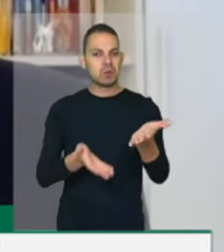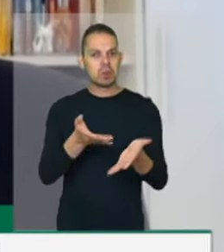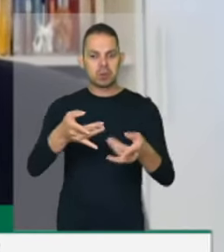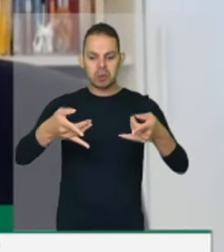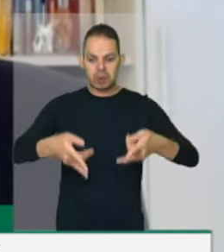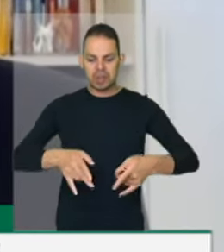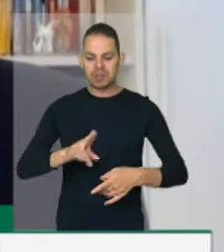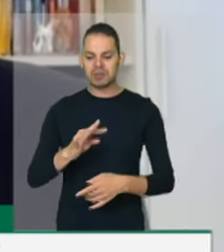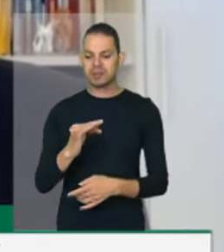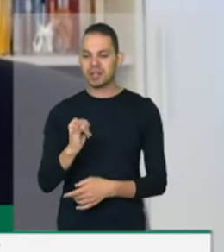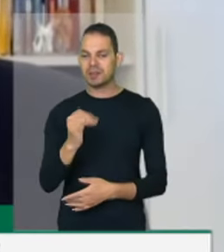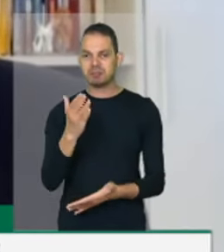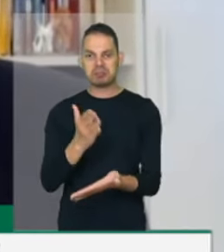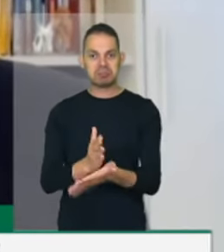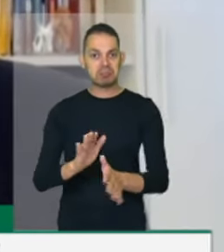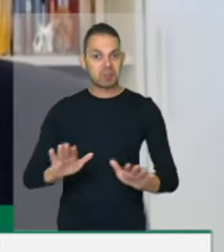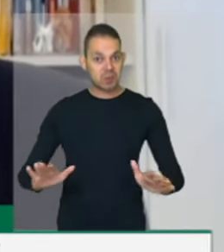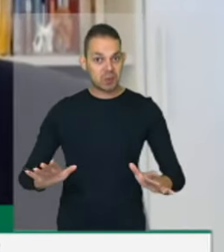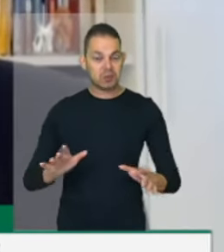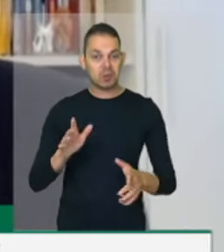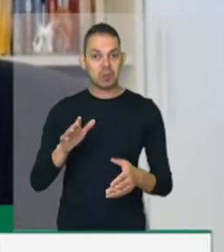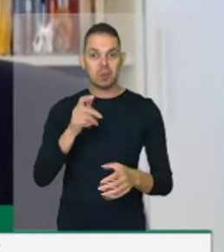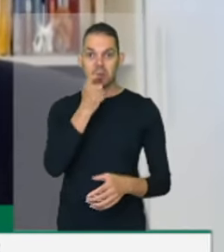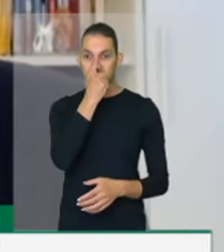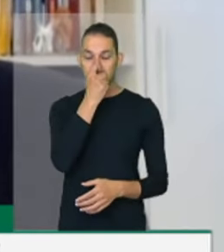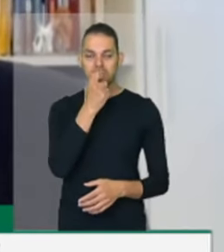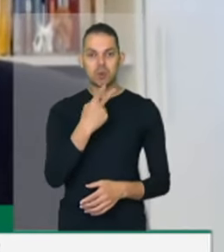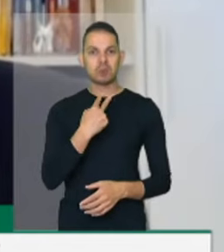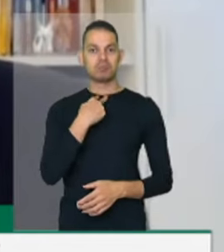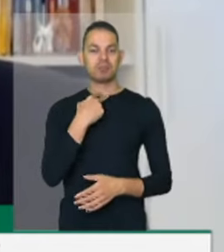COLETIVO. ESSA CASA ONTEM INCLUSIVE APRESENTOU IÃOTIVOG PROPOSTA TAMBÉM PARA QUE A GENTE PUDESSE ESTRUTURAR